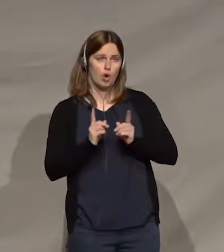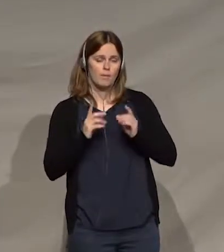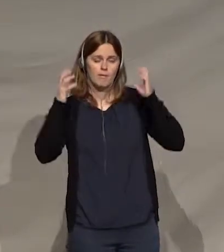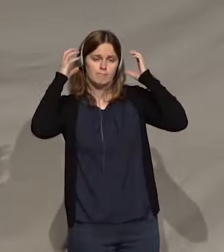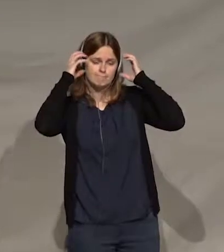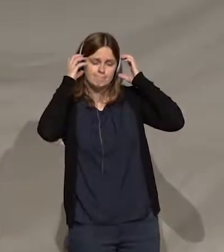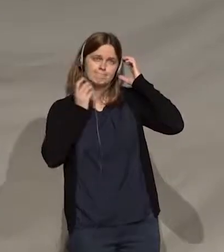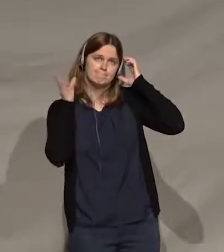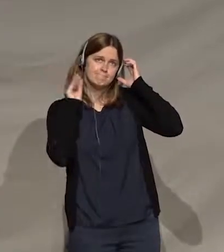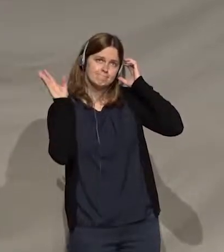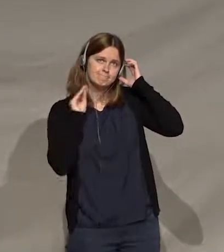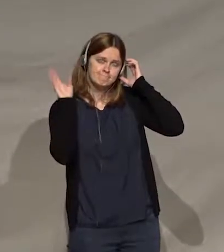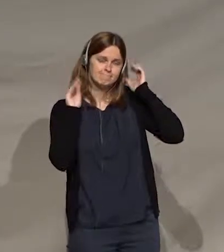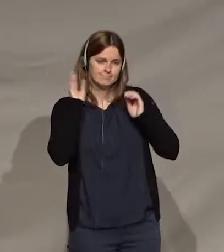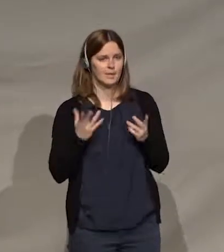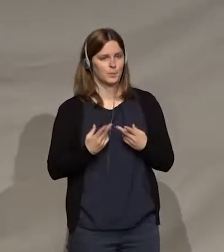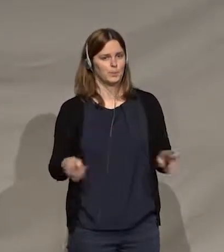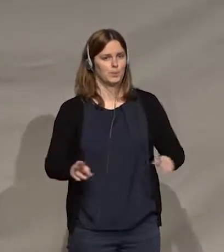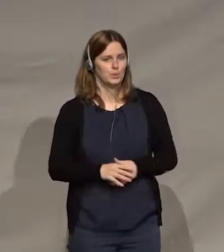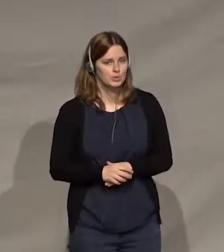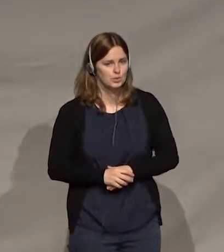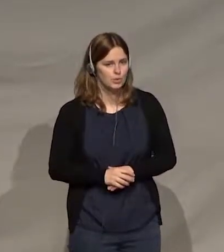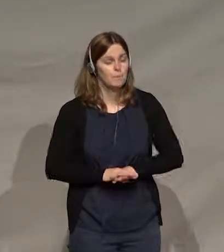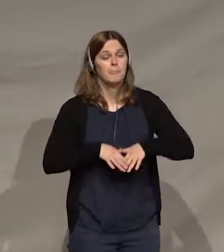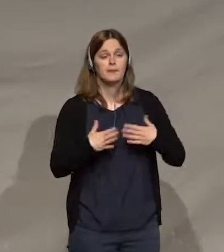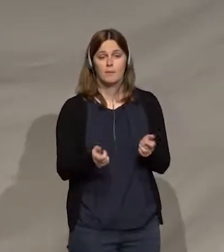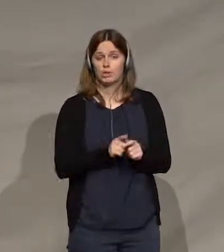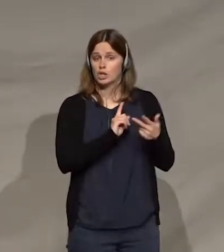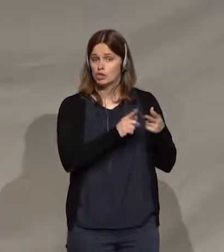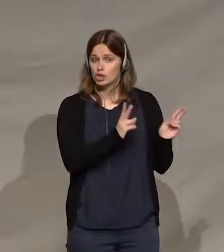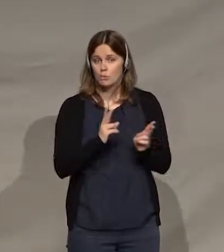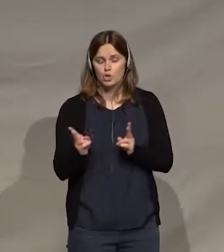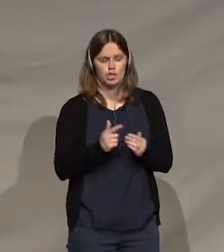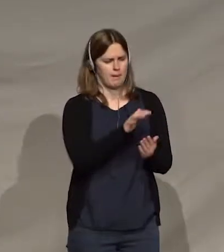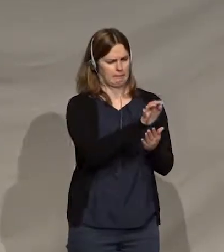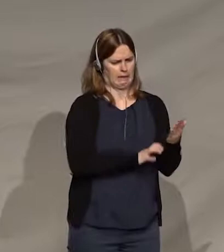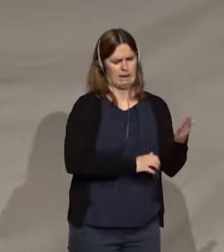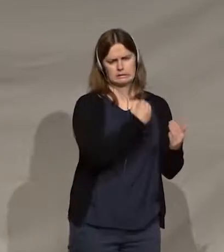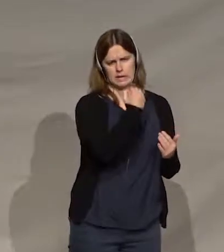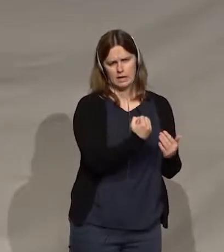A to je několik nyní používaných formátů. Tradiční formát pro strukturované audioknihy je Daisy.